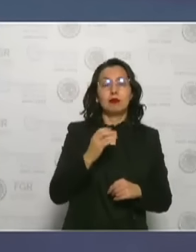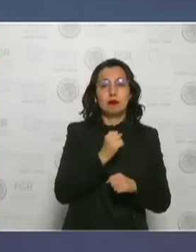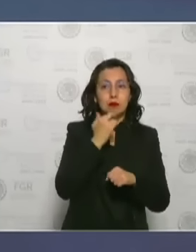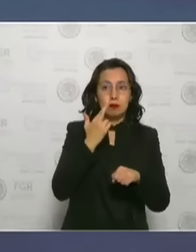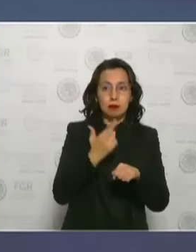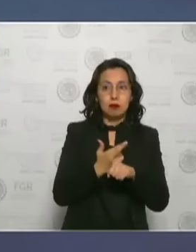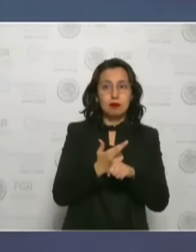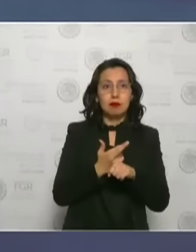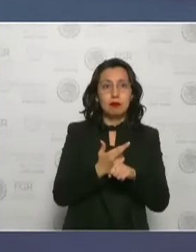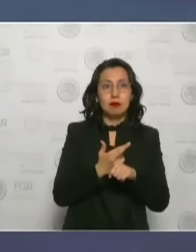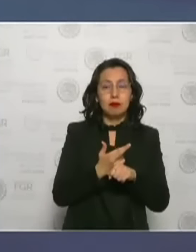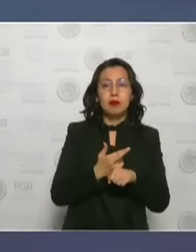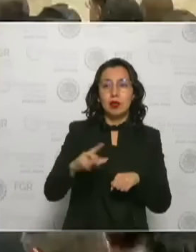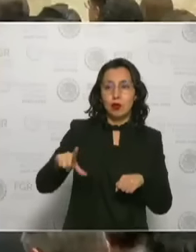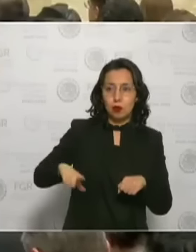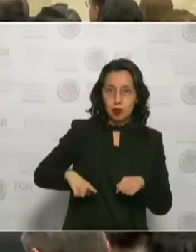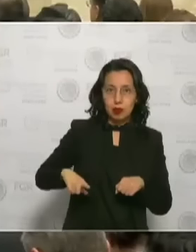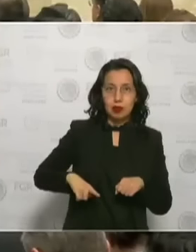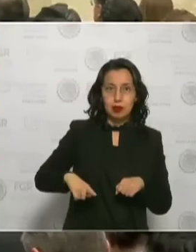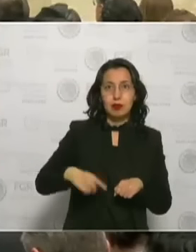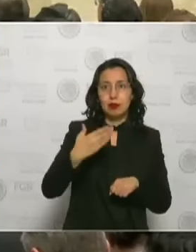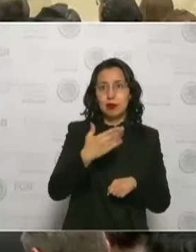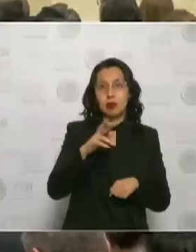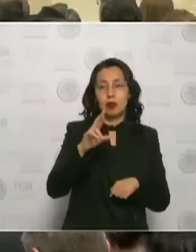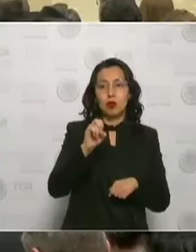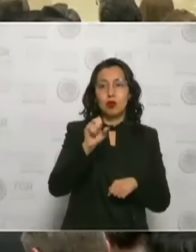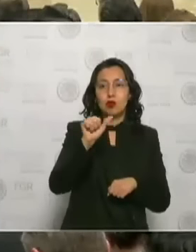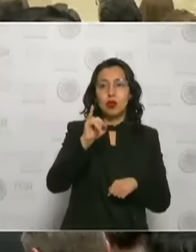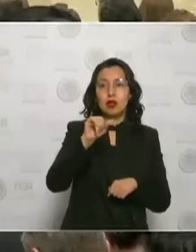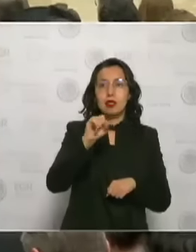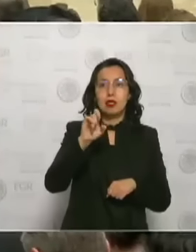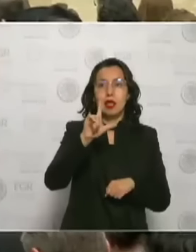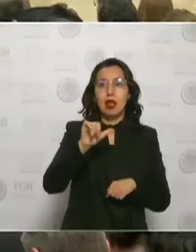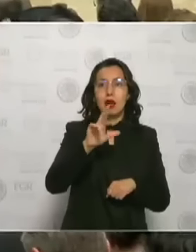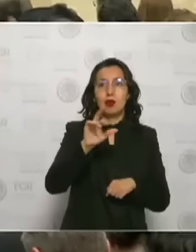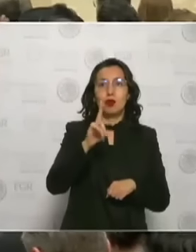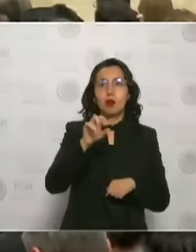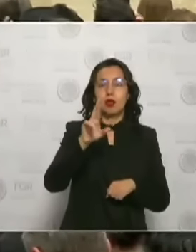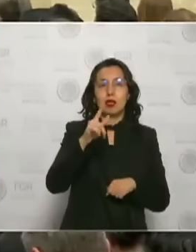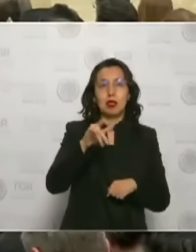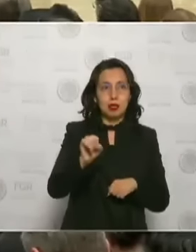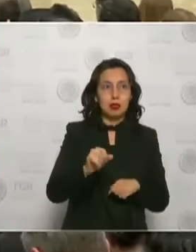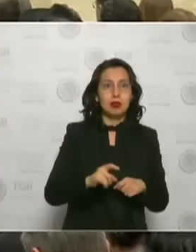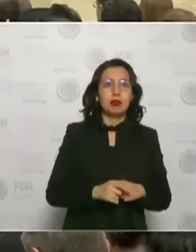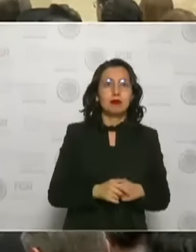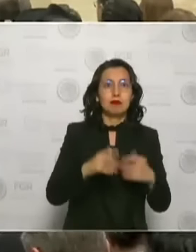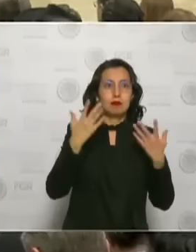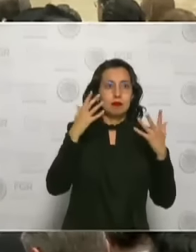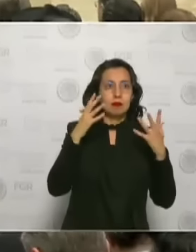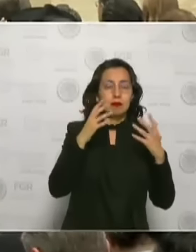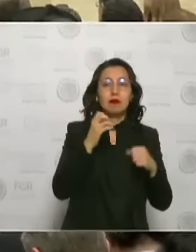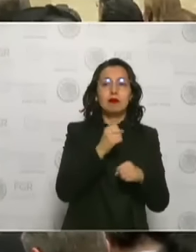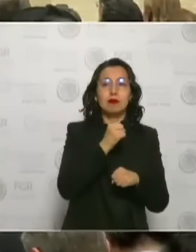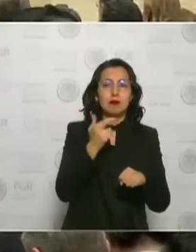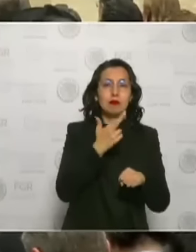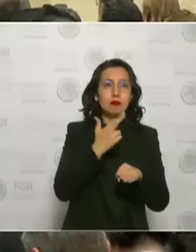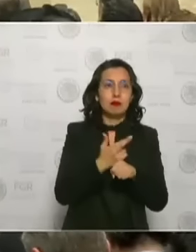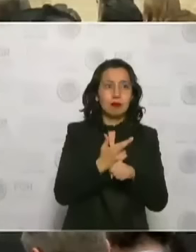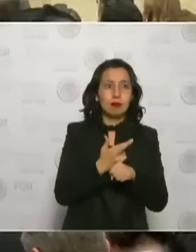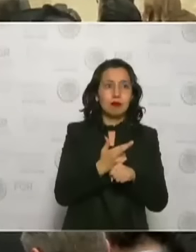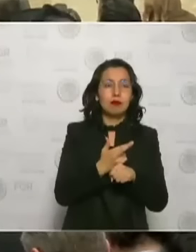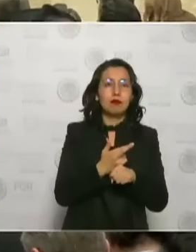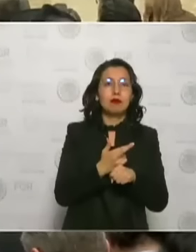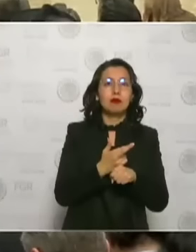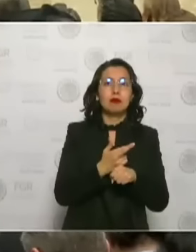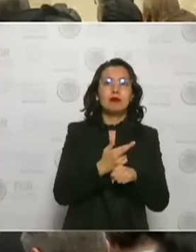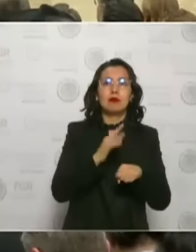Secretaría de Gobernación, Roseicela Rodríguez, el titular de la Secretaría de la Defensa Nacional,